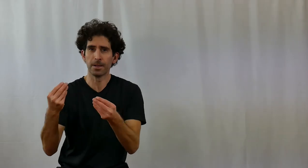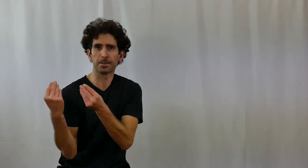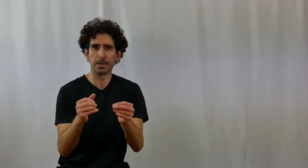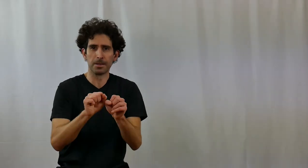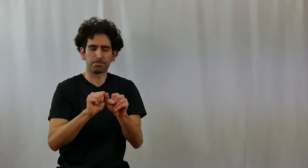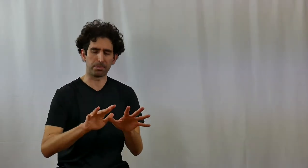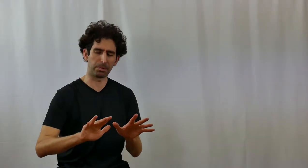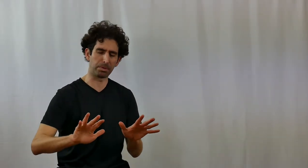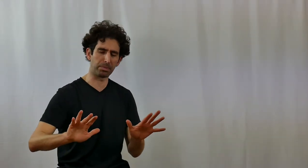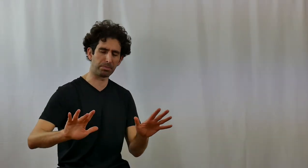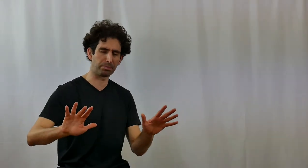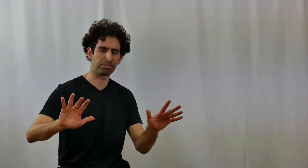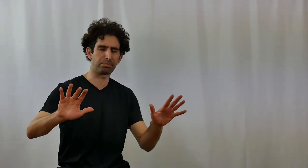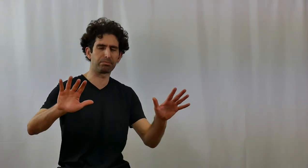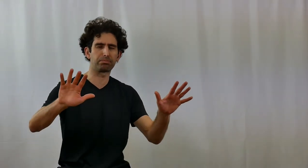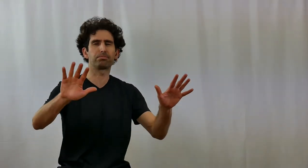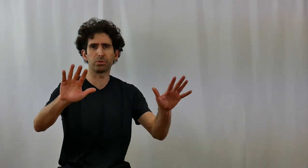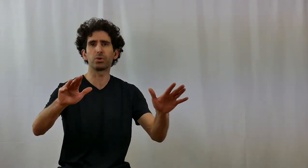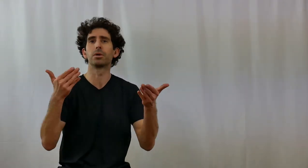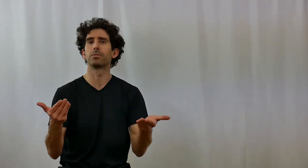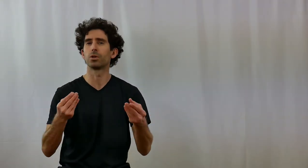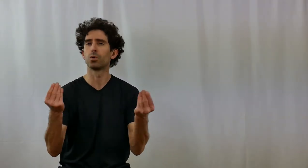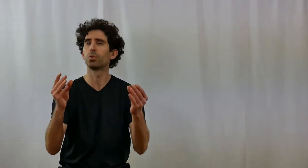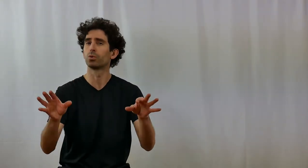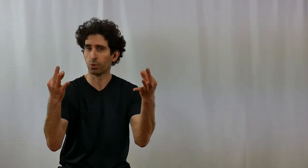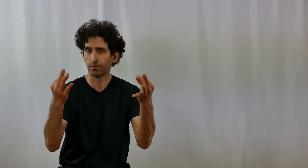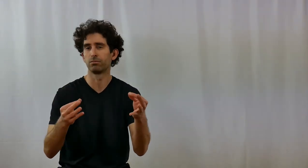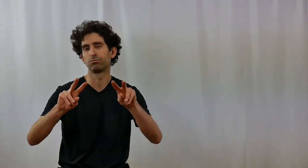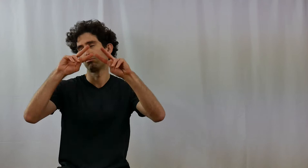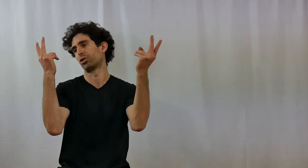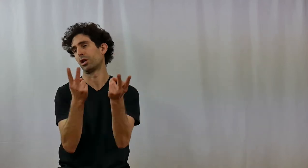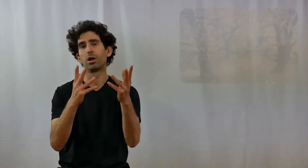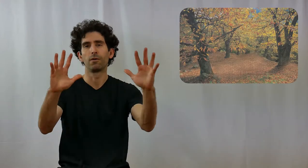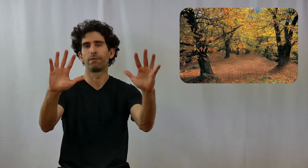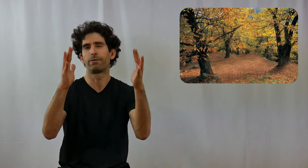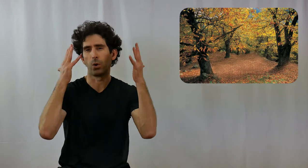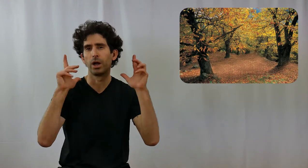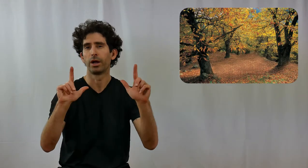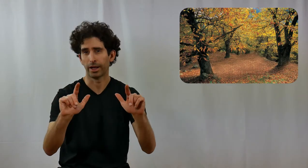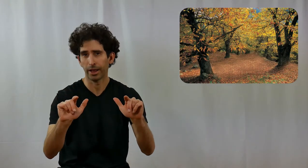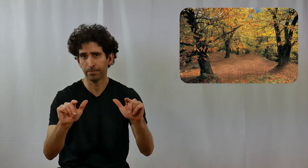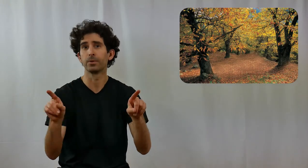lui permettant une diffusion plus rapide. Maintenant, où le trouve-t-on ? En général, dans les forêts.